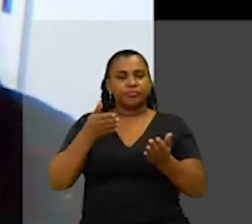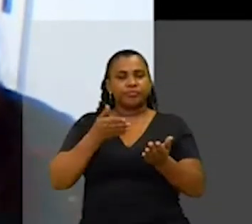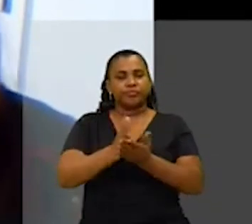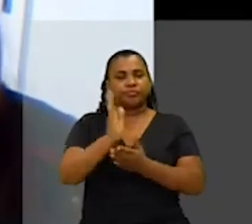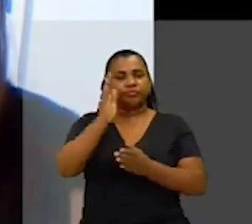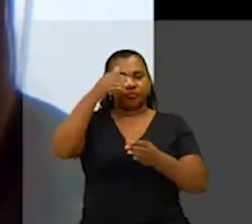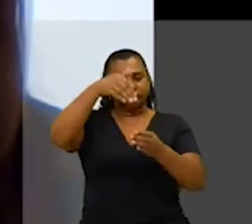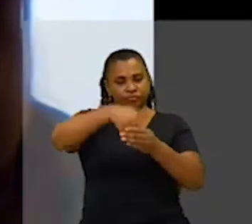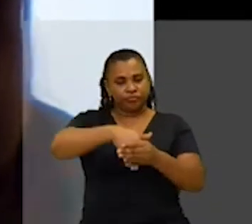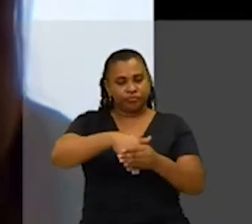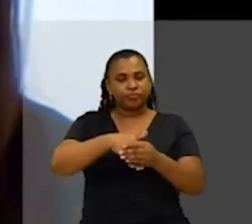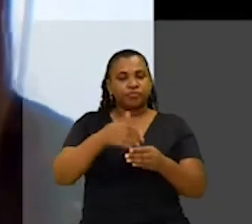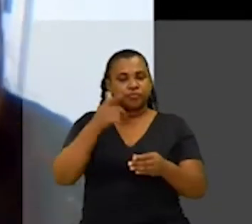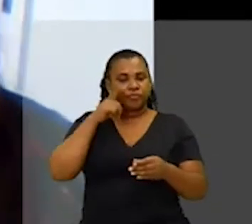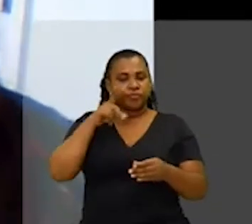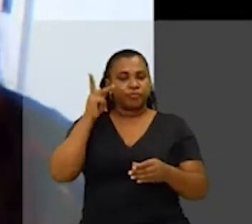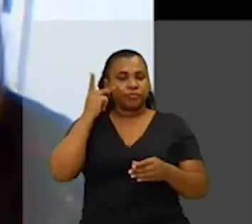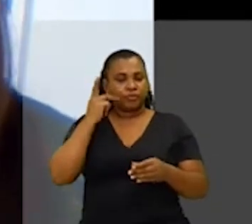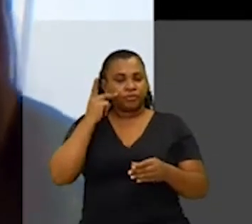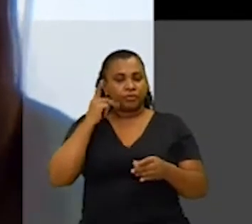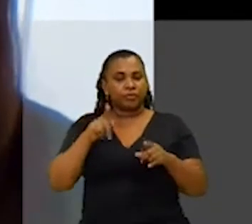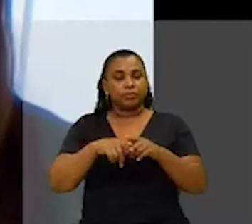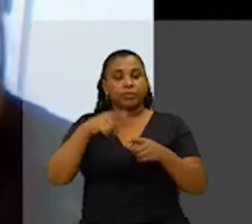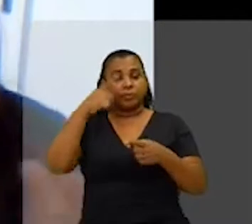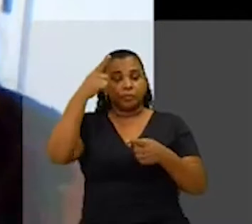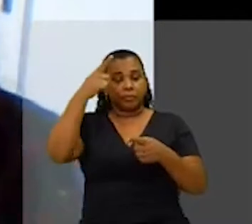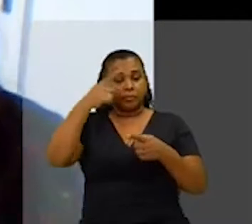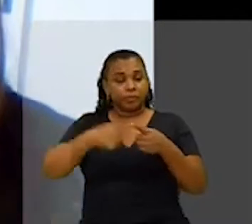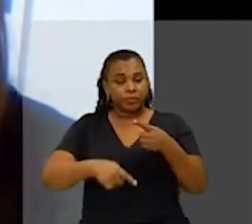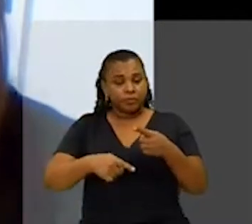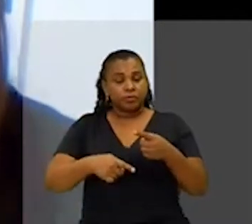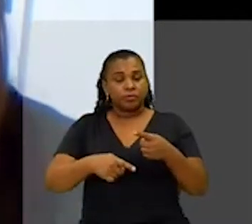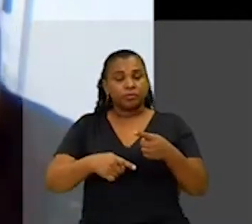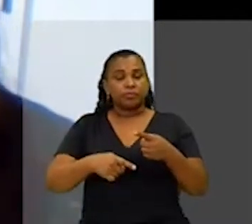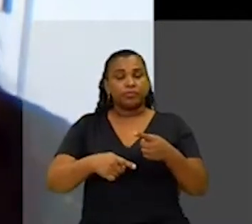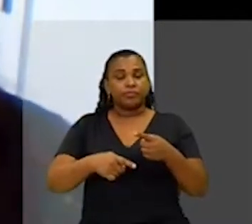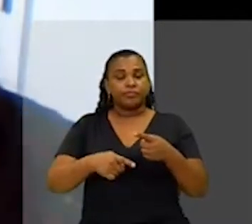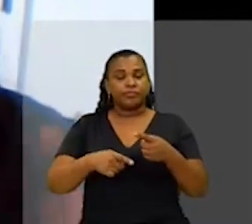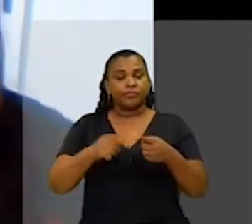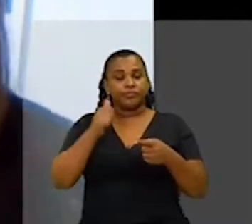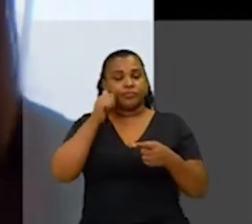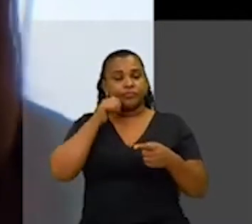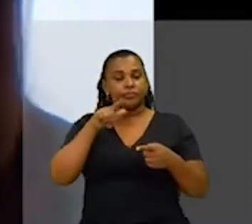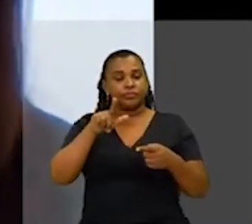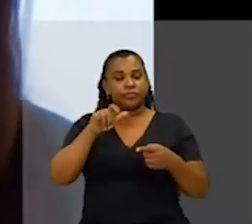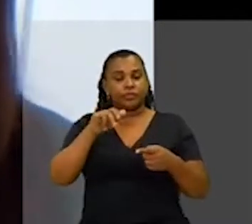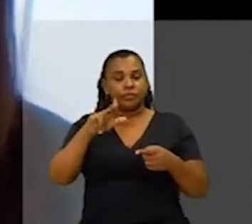do registro do nome de uma candidatura coletiva liderada pela Leila Andrade em Tribunal Regional